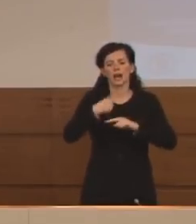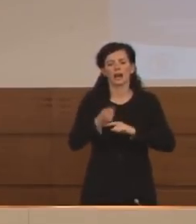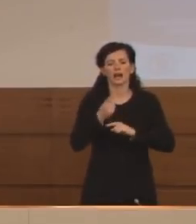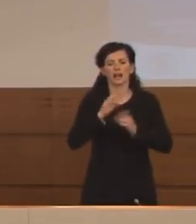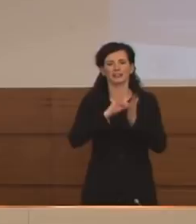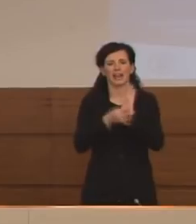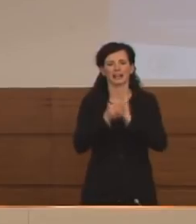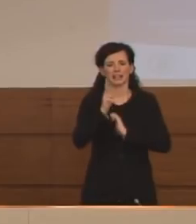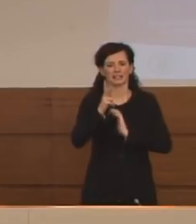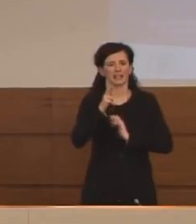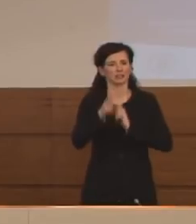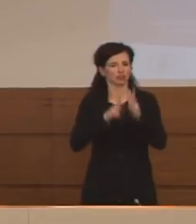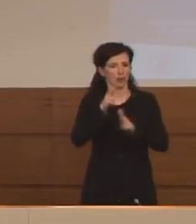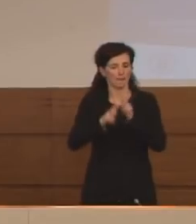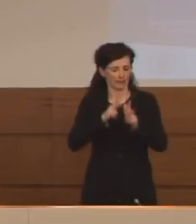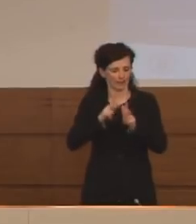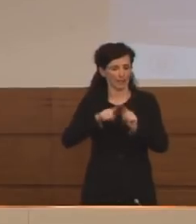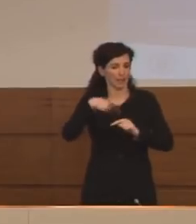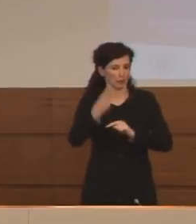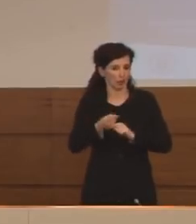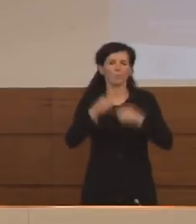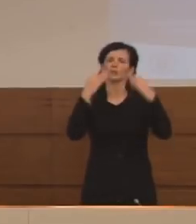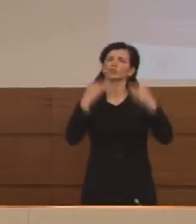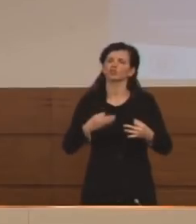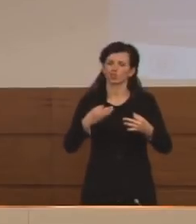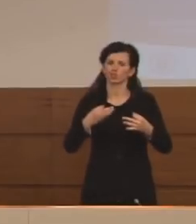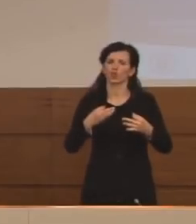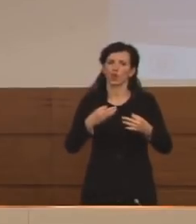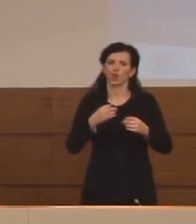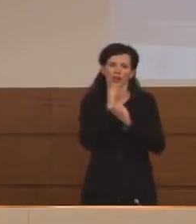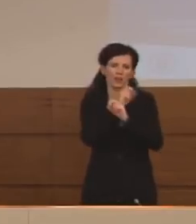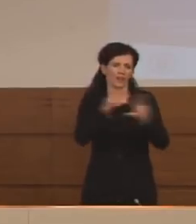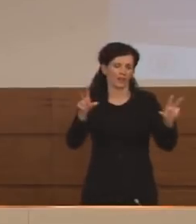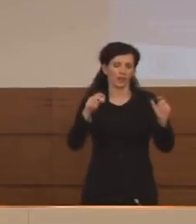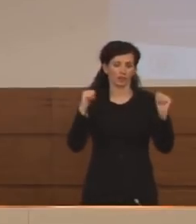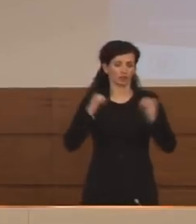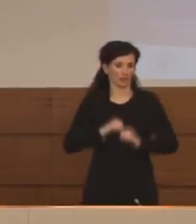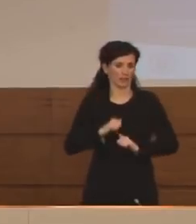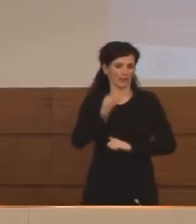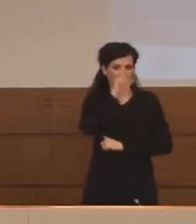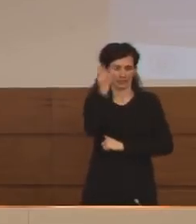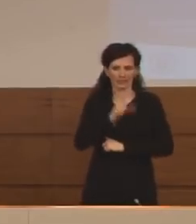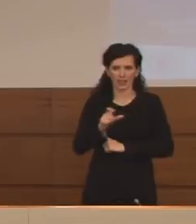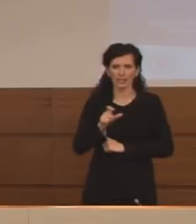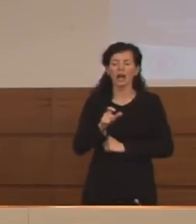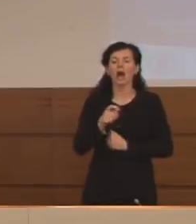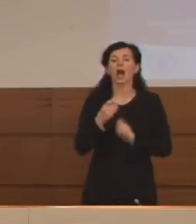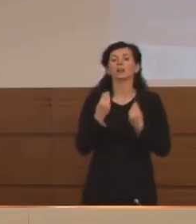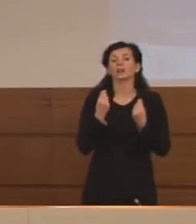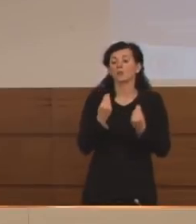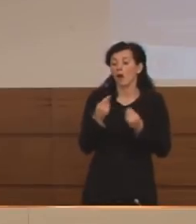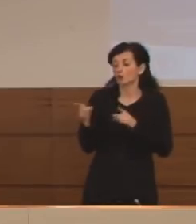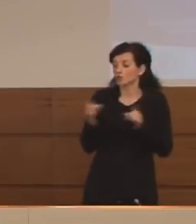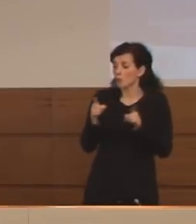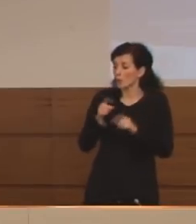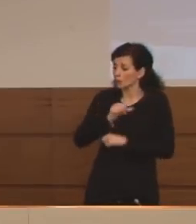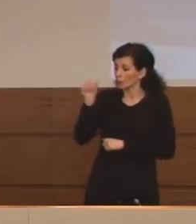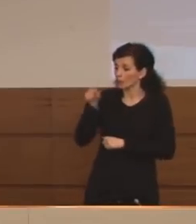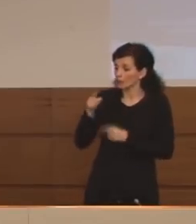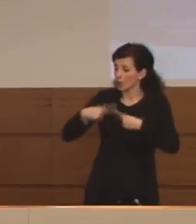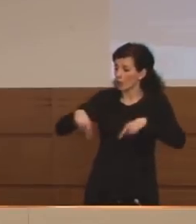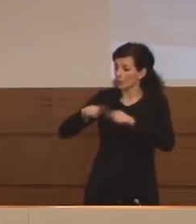dopo aver sentito le valutazioni, raccomandazioni del Comitato Tecnico Scientifico.